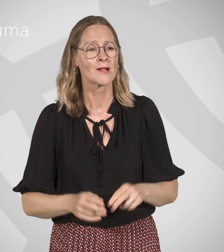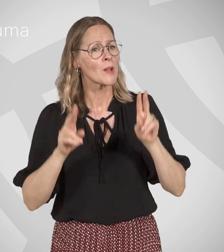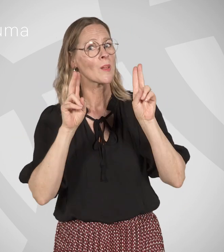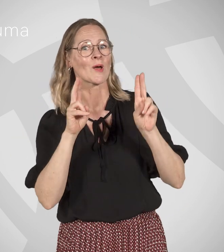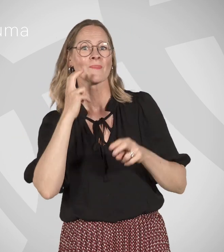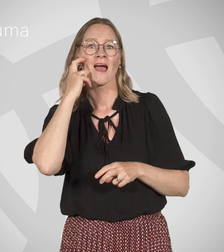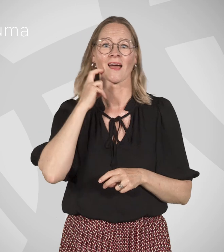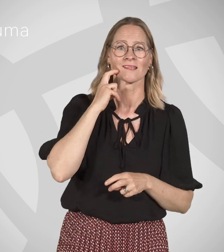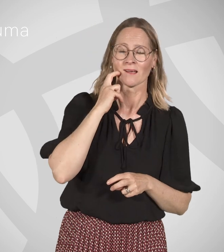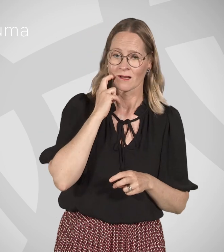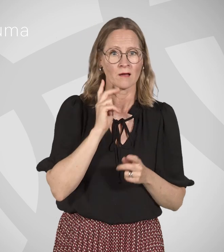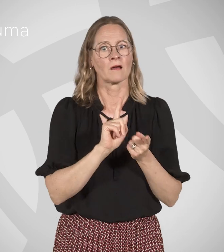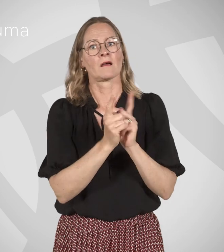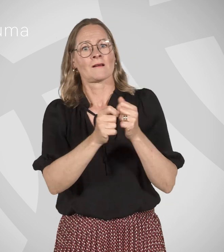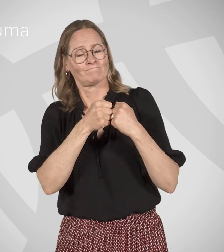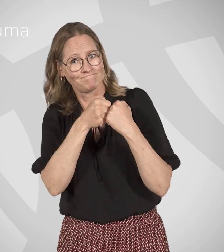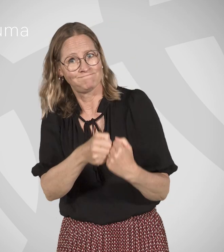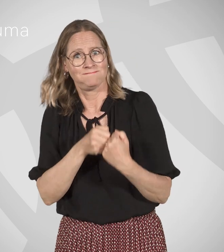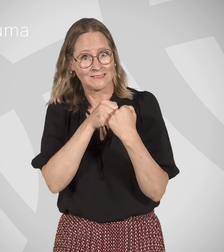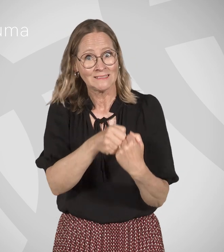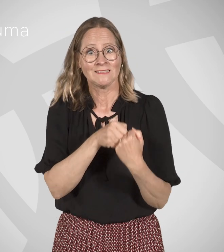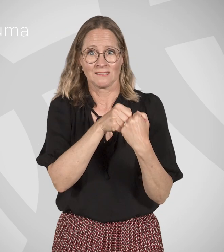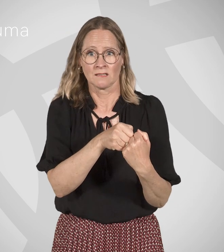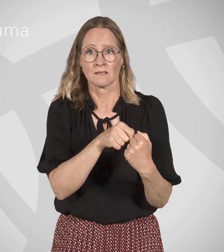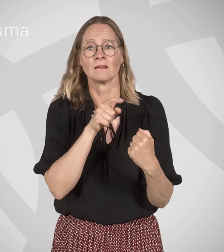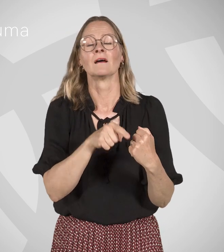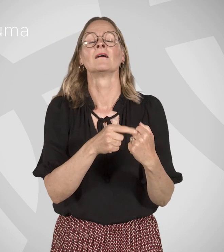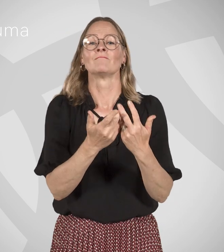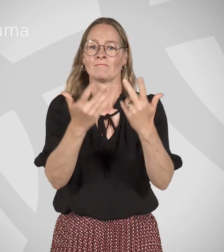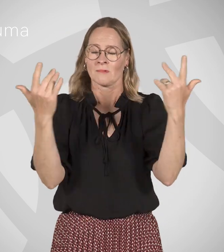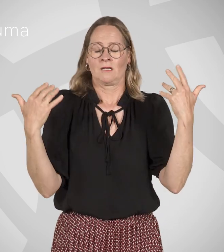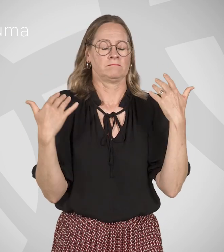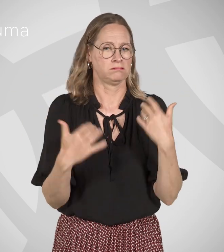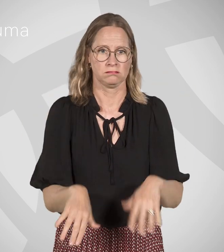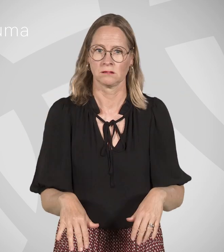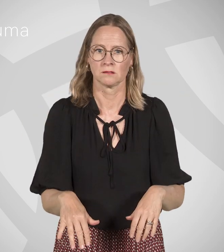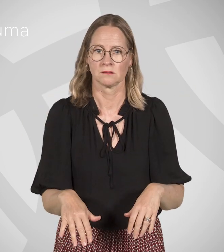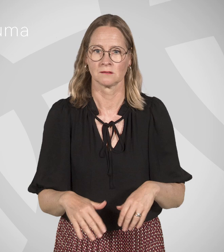Normaalista arjesta muodostuu kamppailu, joka uuvuttaa monen.